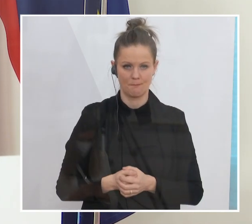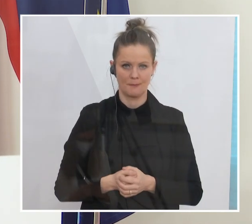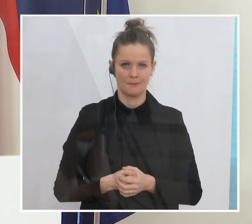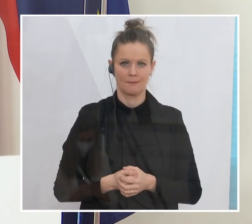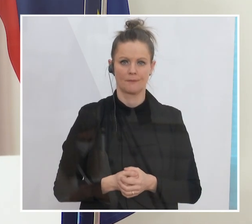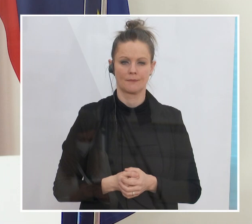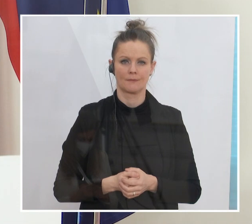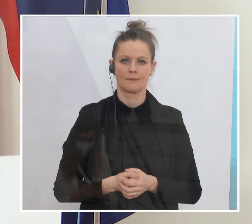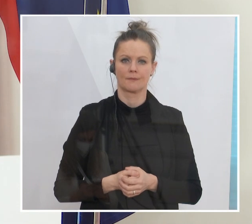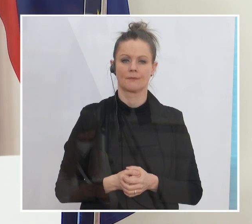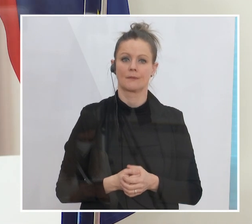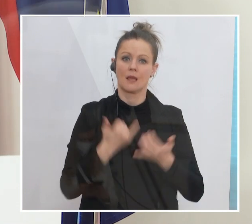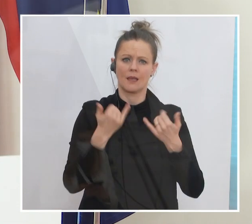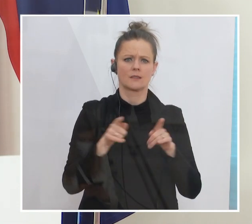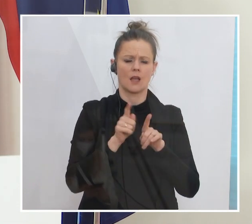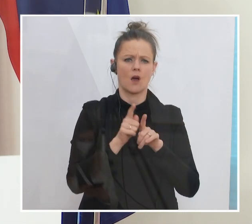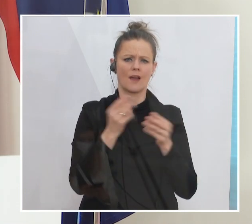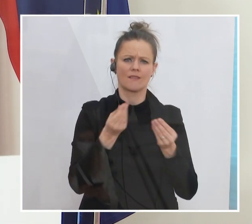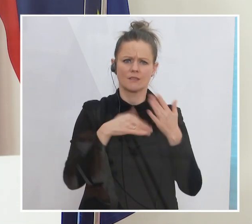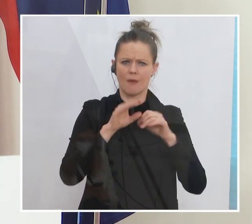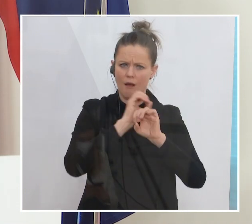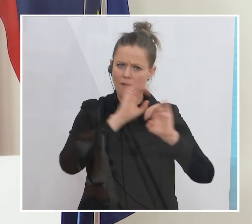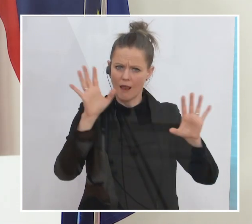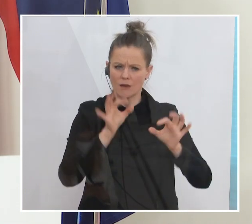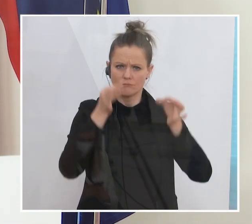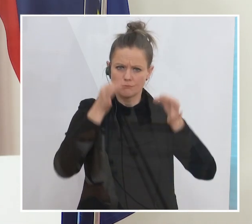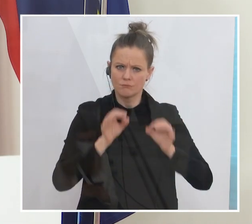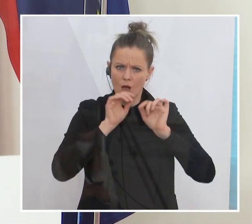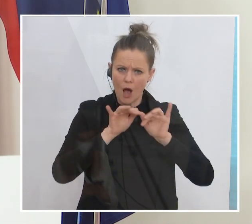mittlerweile auch etwas mehr Klarheit, was die tatsächlichen Auswirkungen der Wirtschaftskrise